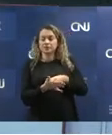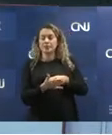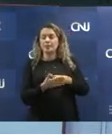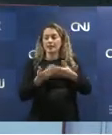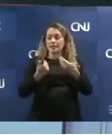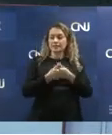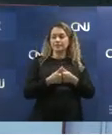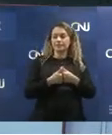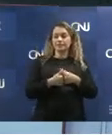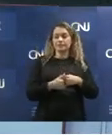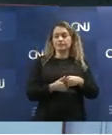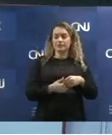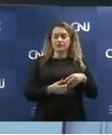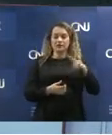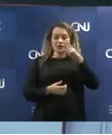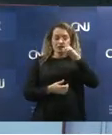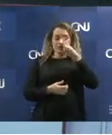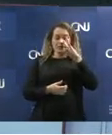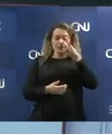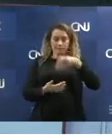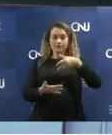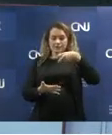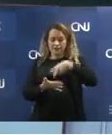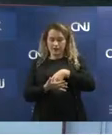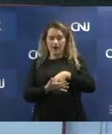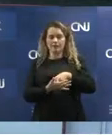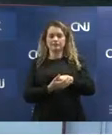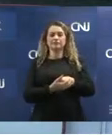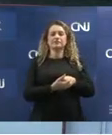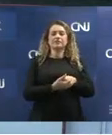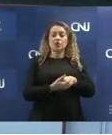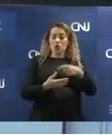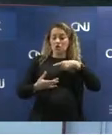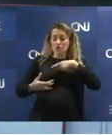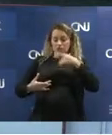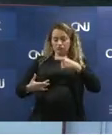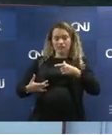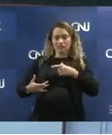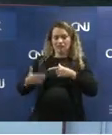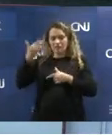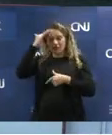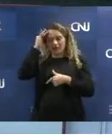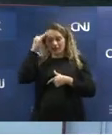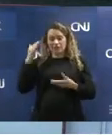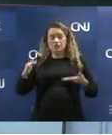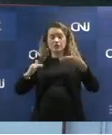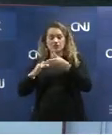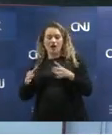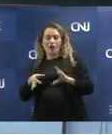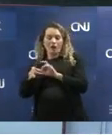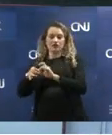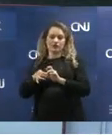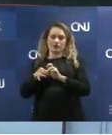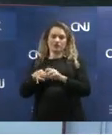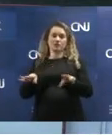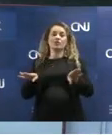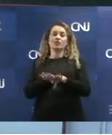Não foram levadas em consideração no momento da unificação, o que ensejou a expedição de alvará de soltura